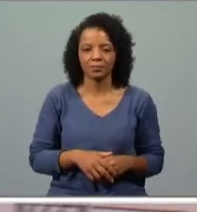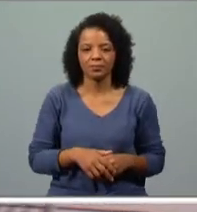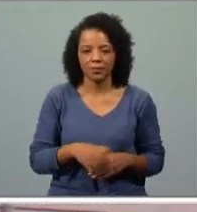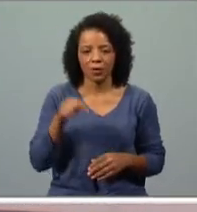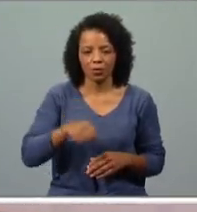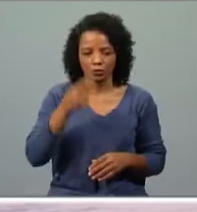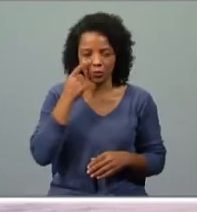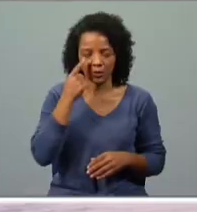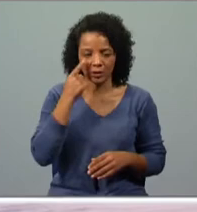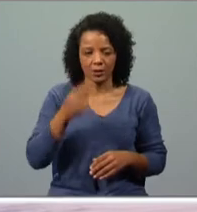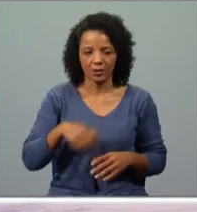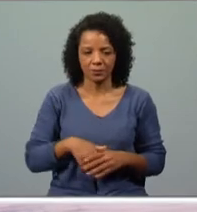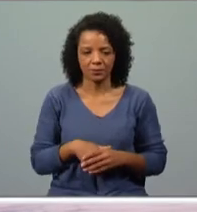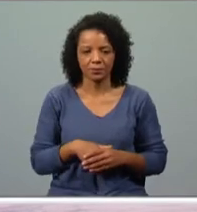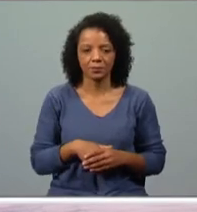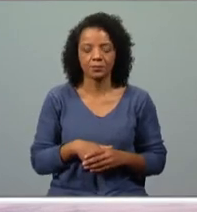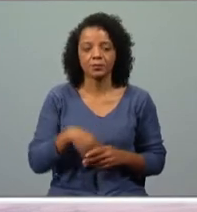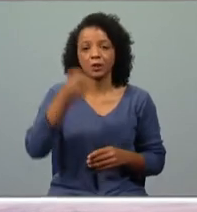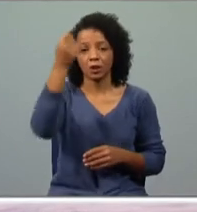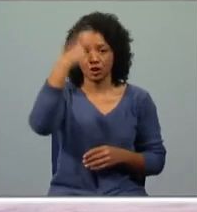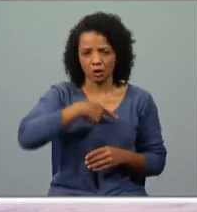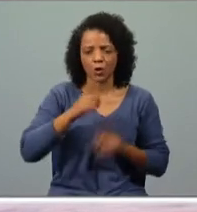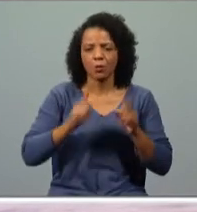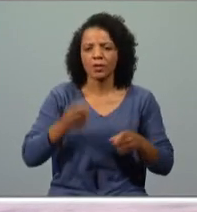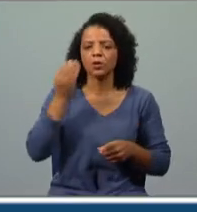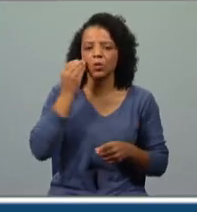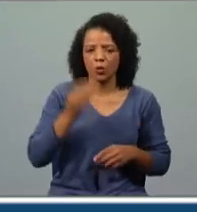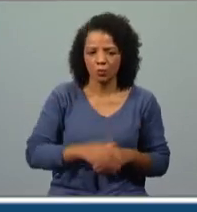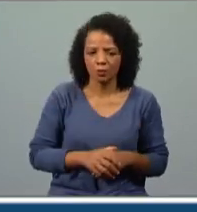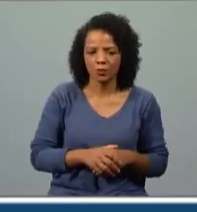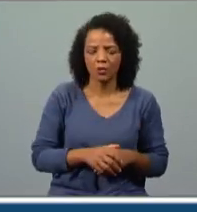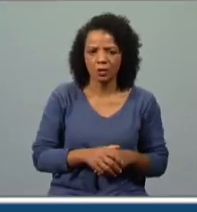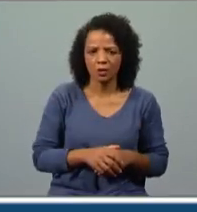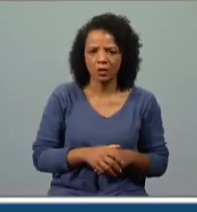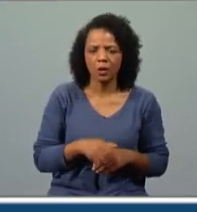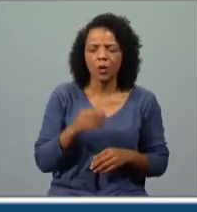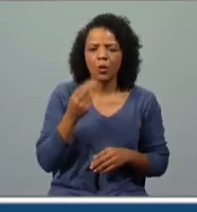conhecer hoje história começa assim ele se existiu e 今天見面故事就是這樣開始的